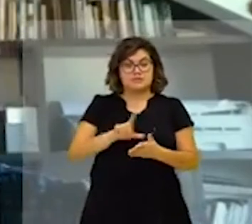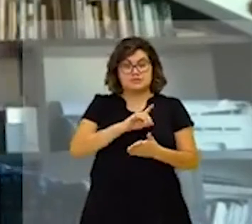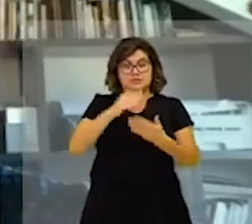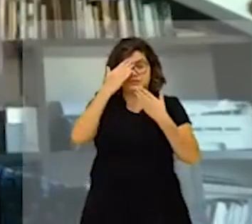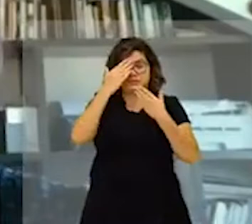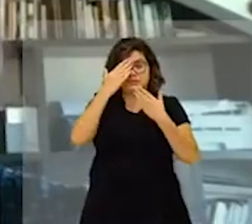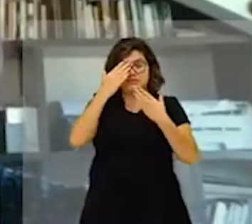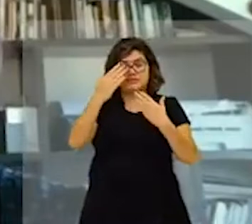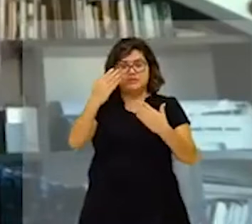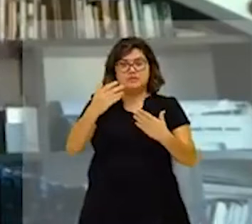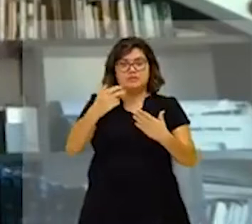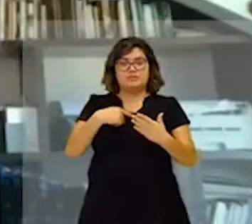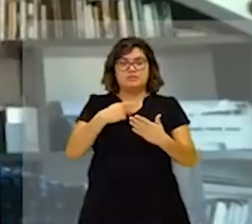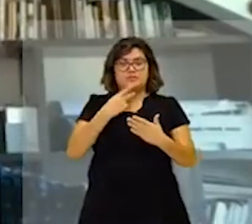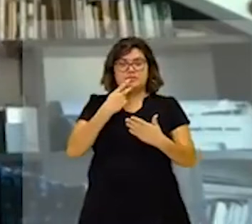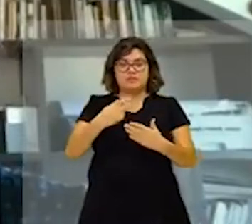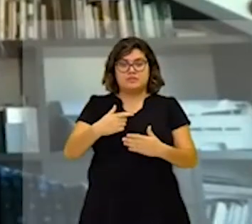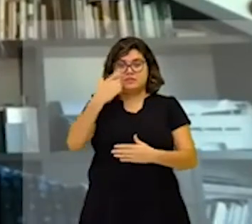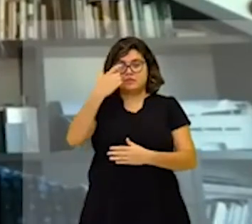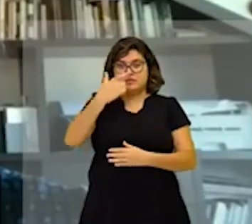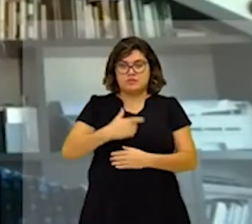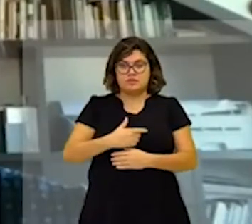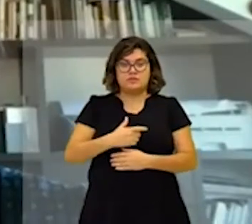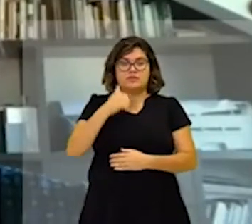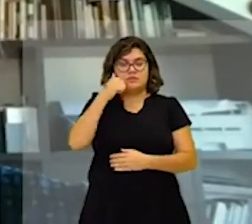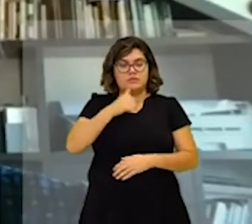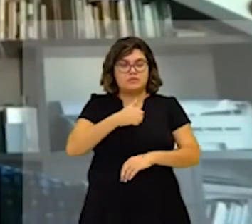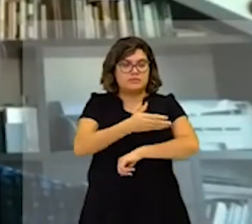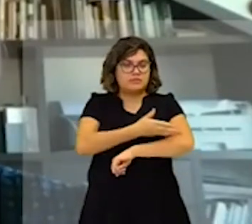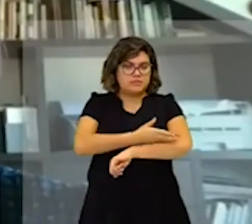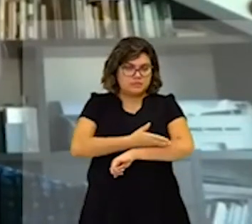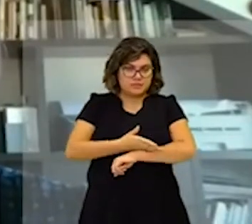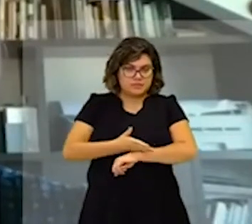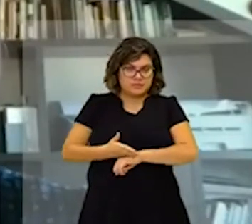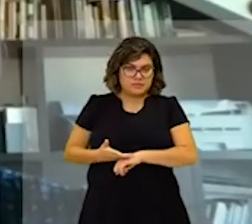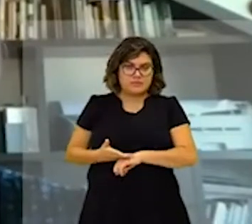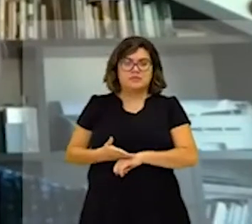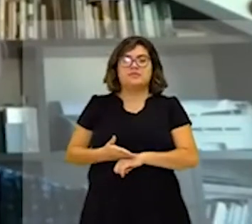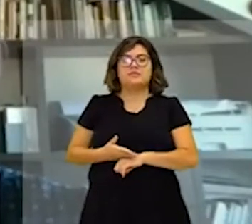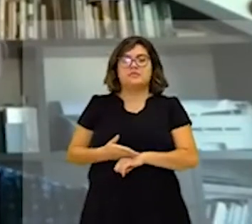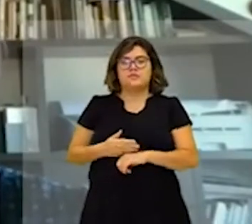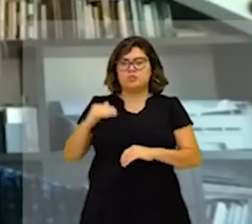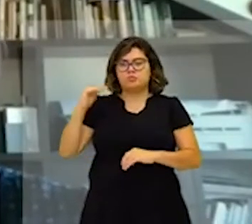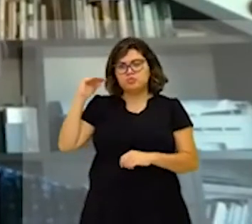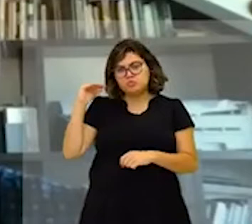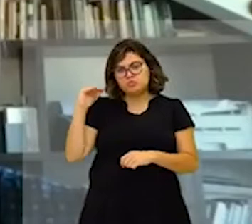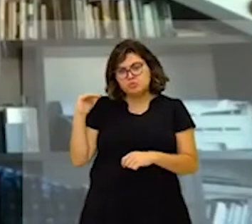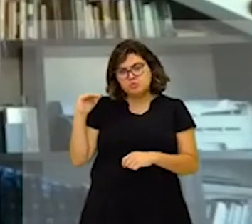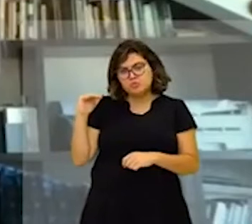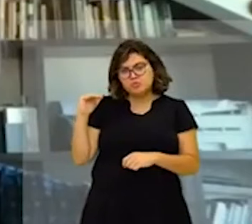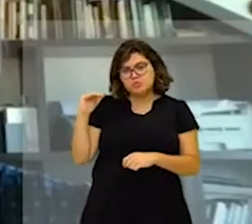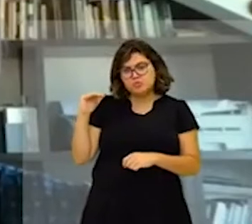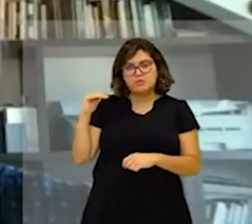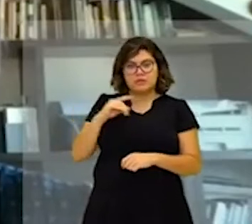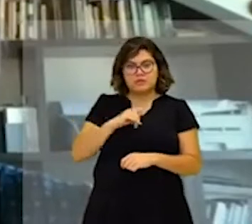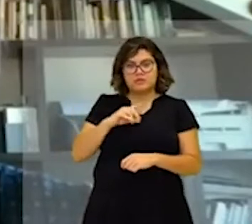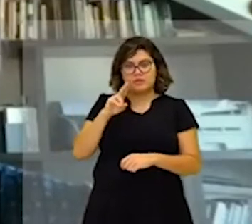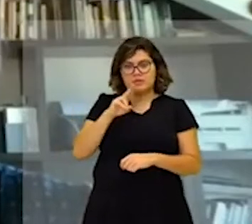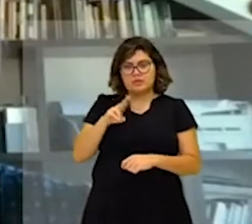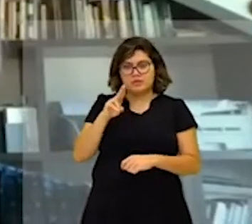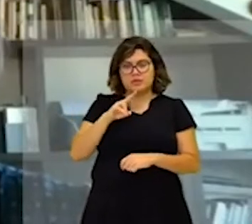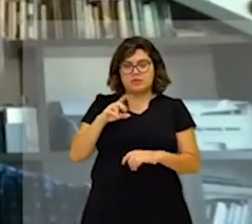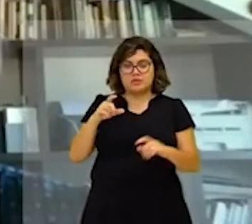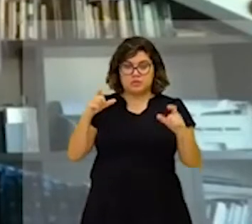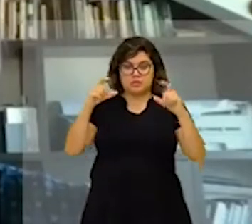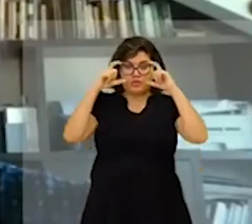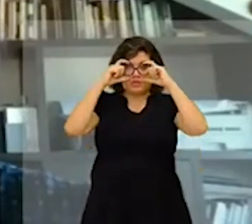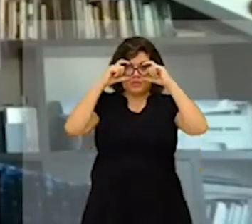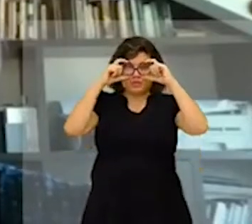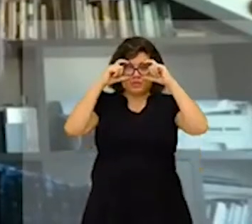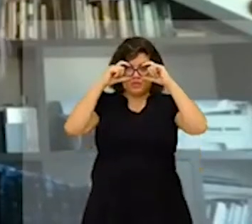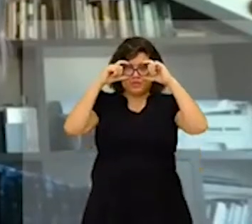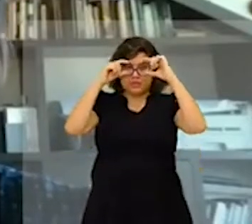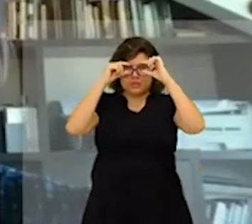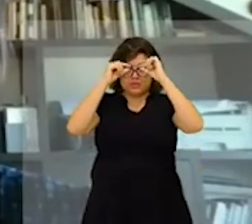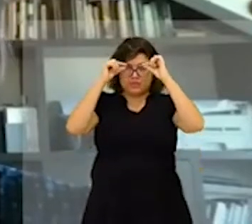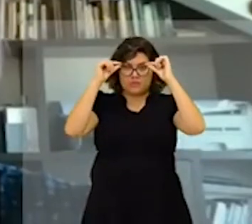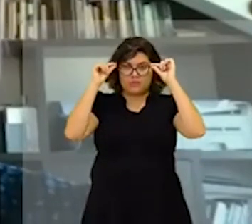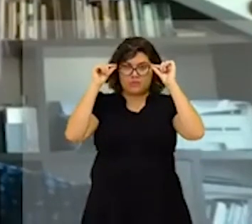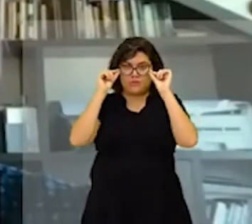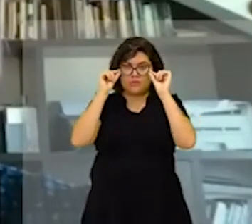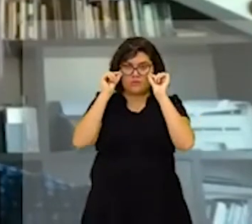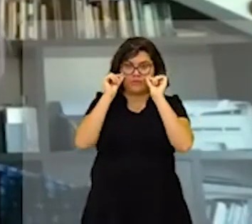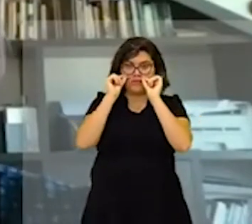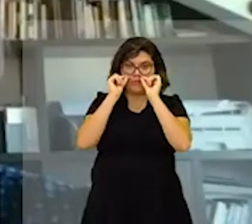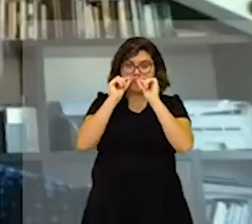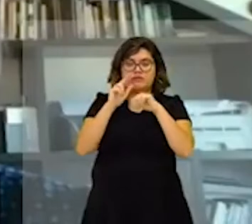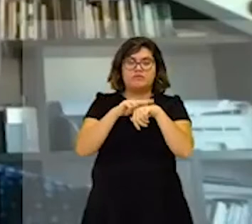dizer como estou só pele branca pequena baixinha o estou usando os óculos e feriados azulados e de